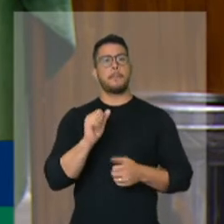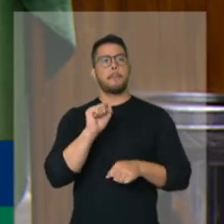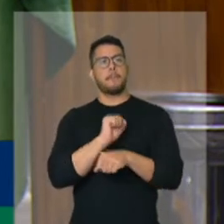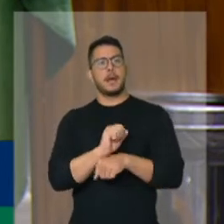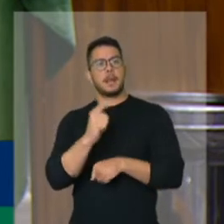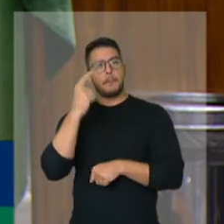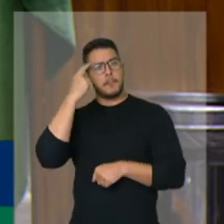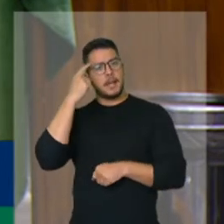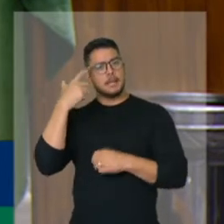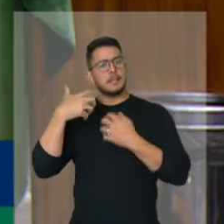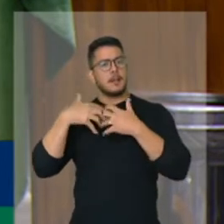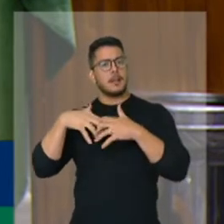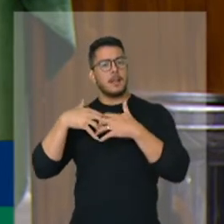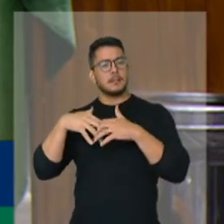DO NOSSO POVO. E O INVESTIMENTO ODAIR DE 60